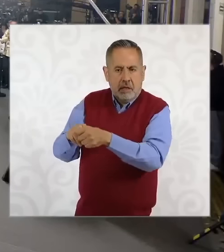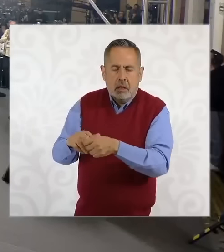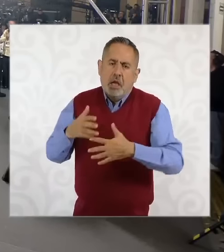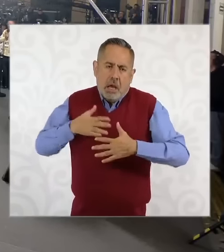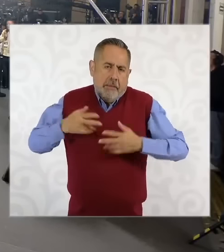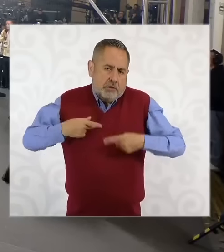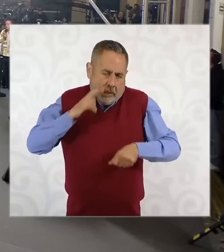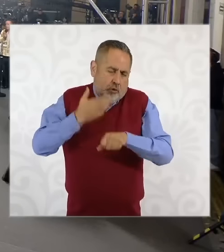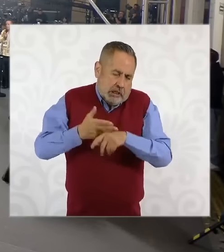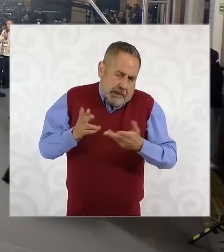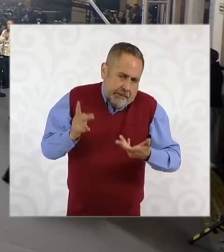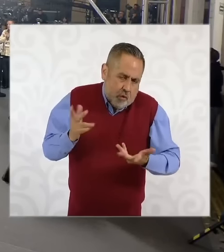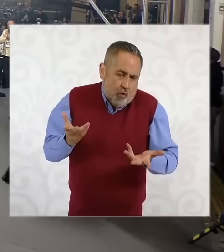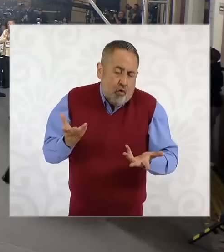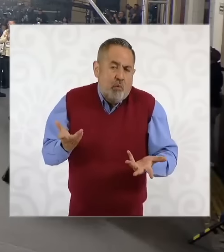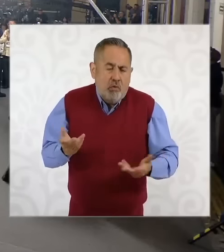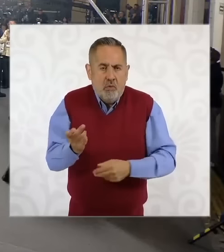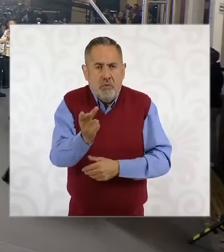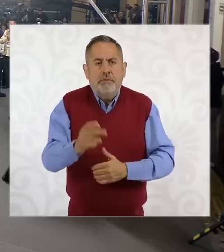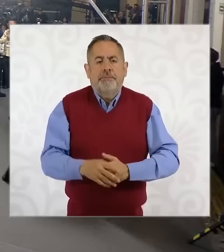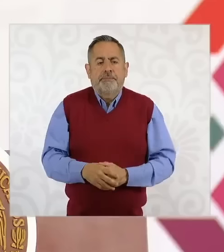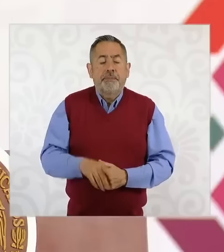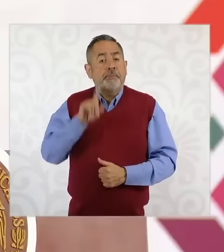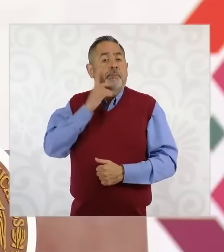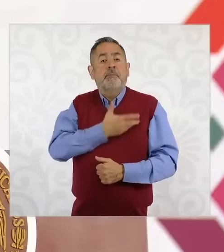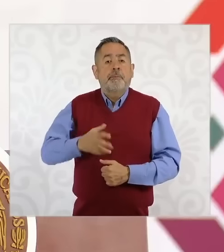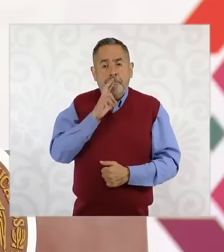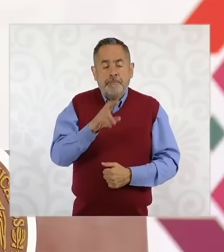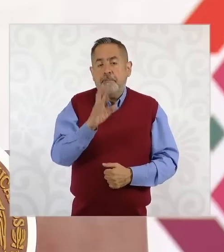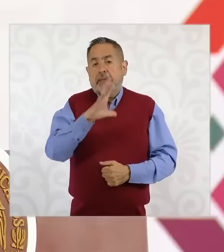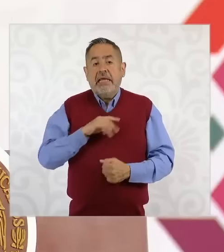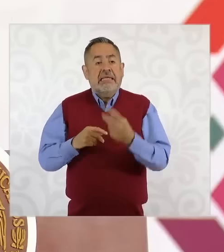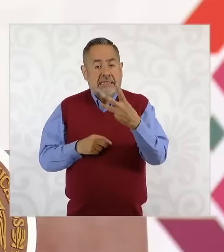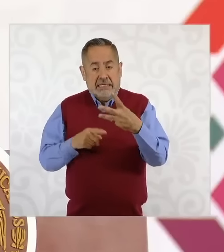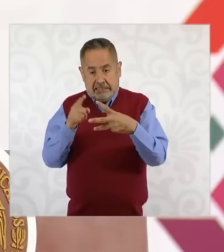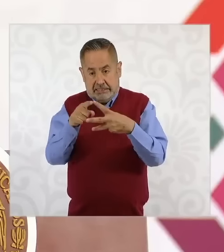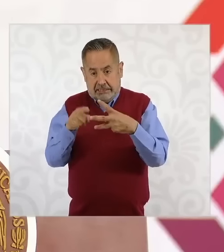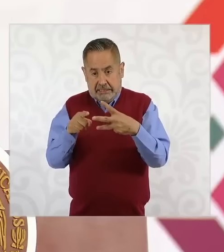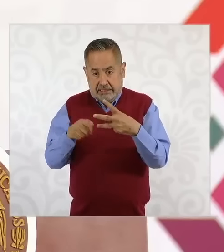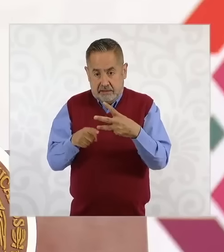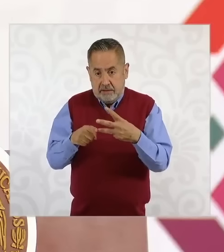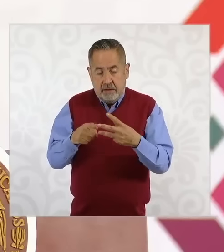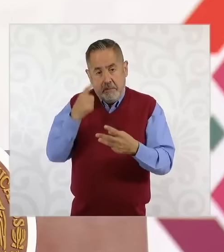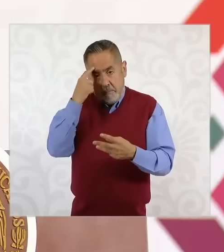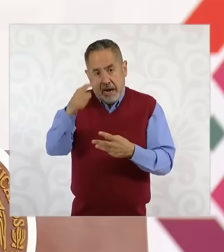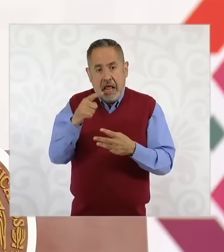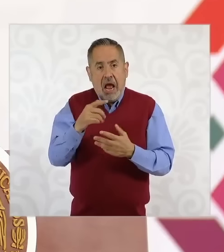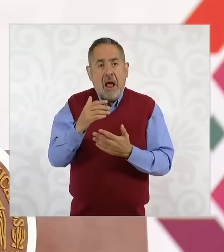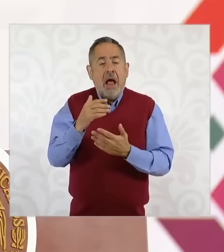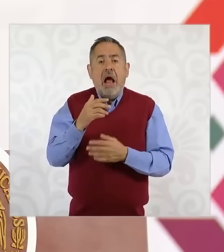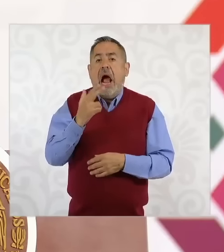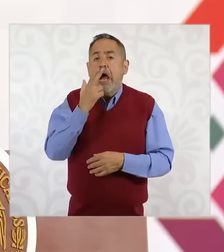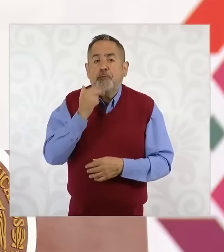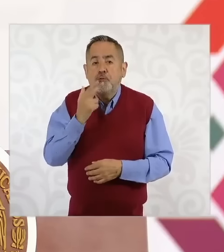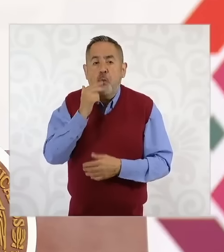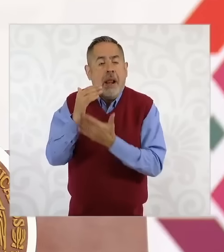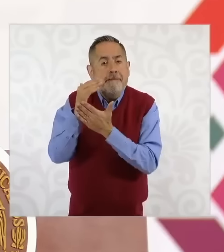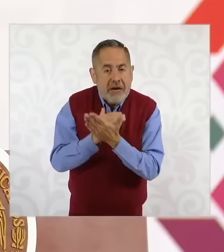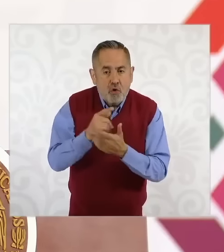se tomaron tres medidas para disminuir el consumo de azúcares excesivas y de productos chatarra